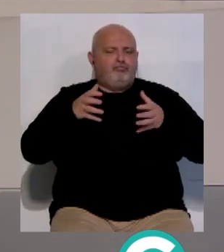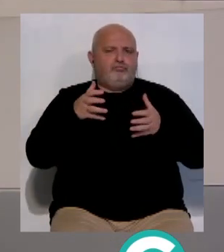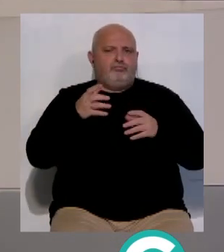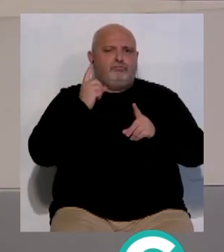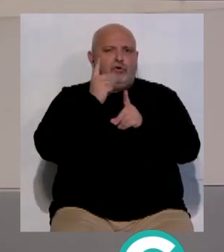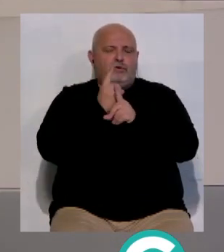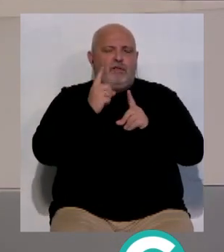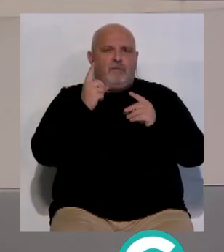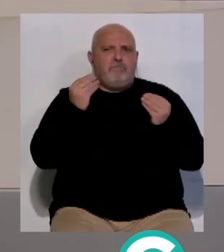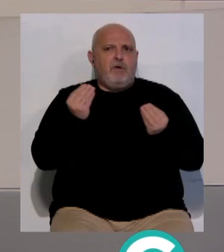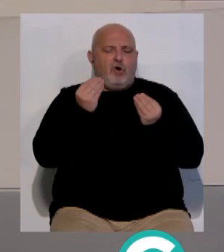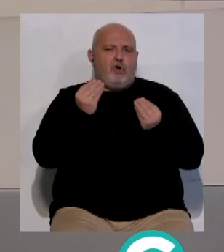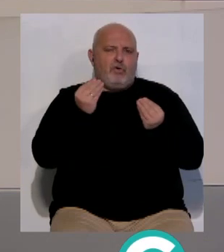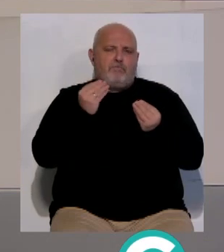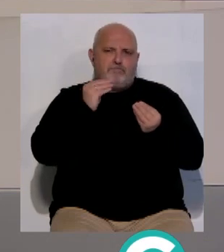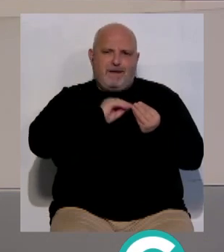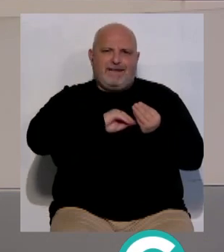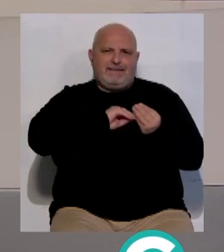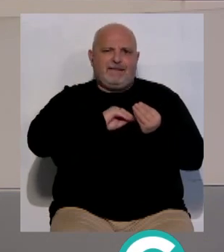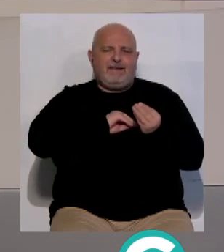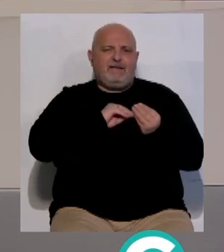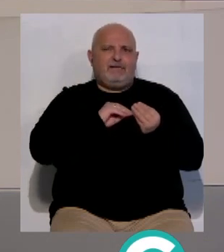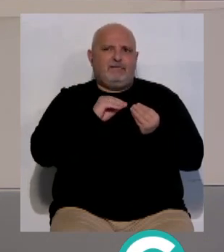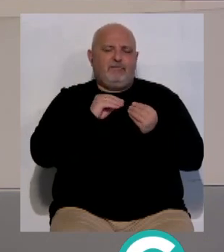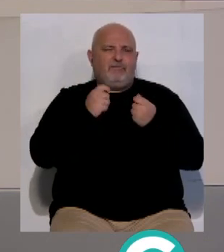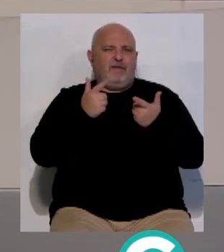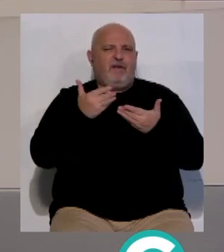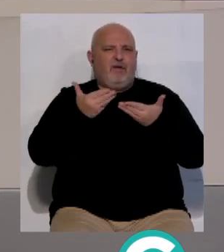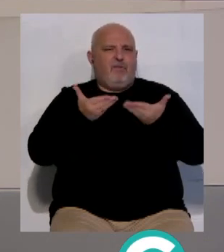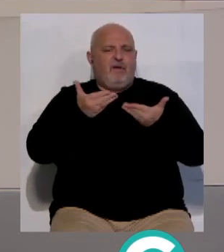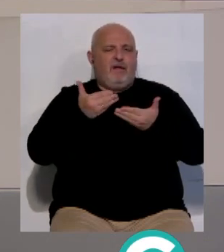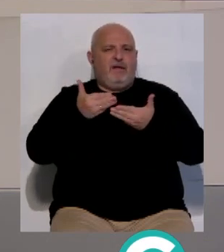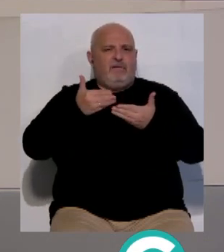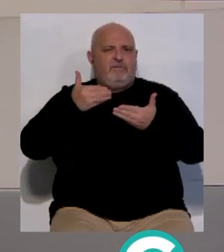mejoró muchísimo también las prestaciones con respecto a las jornadas anteriores algo muy